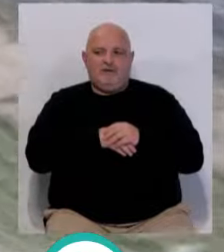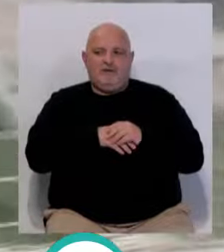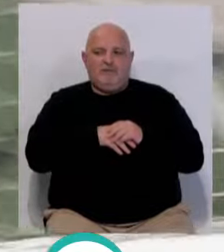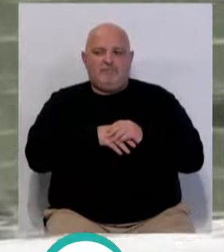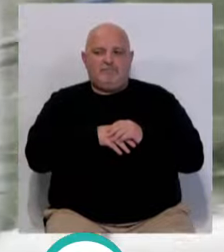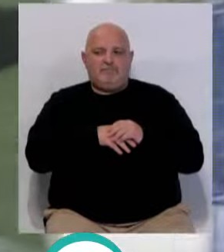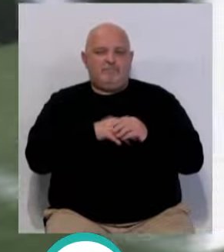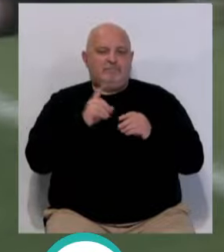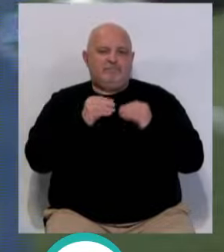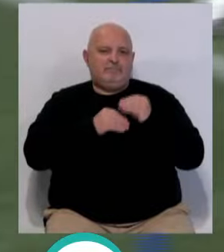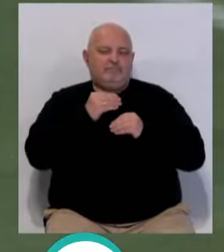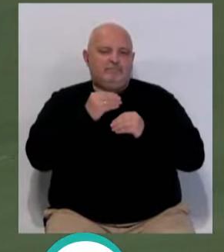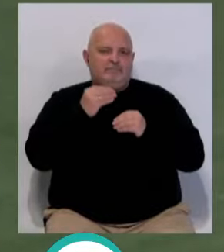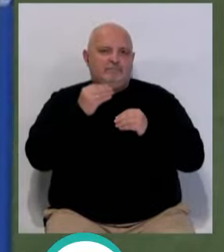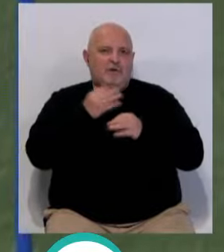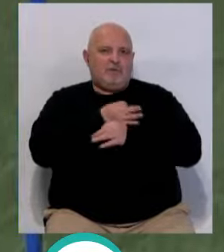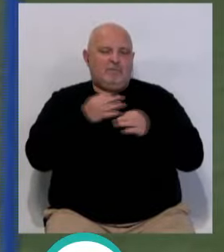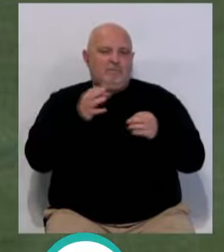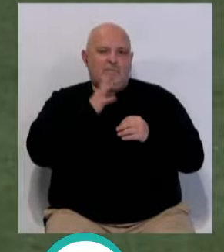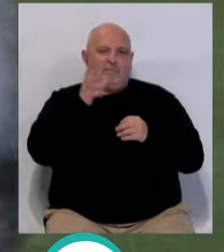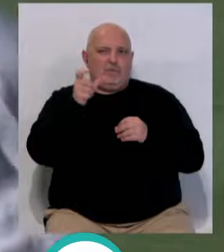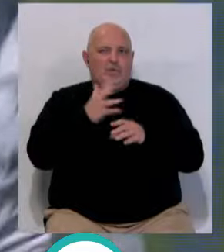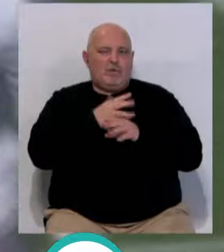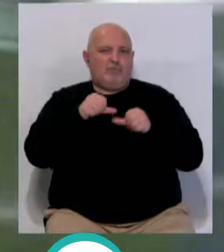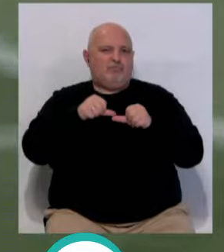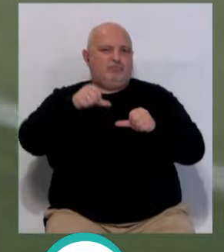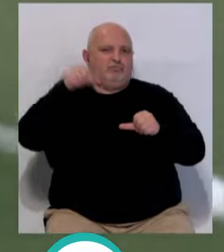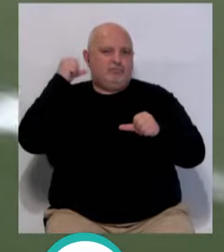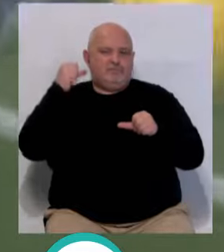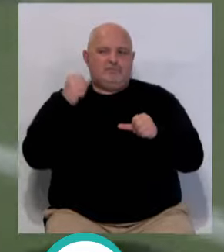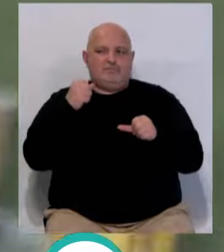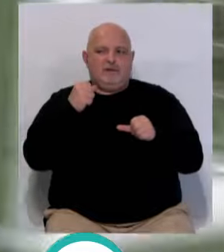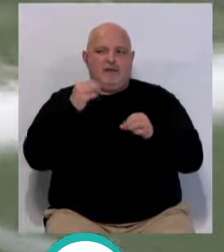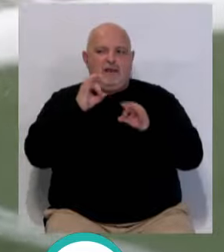no se actúa de de la manera correcta con uno de los jugadores que que no se le puede reprochar en